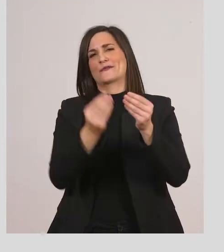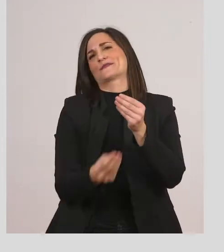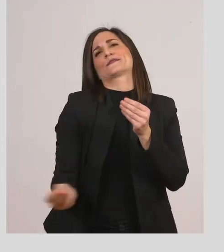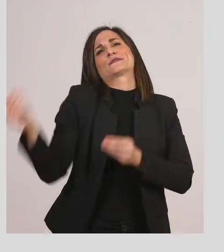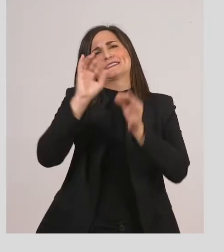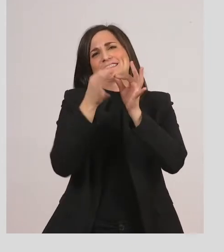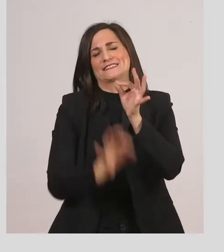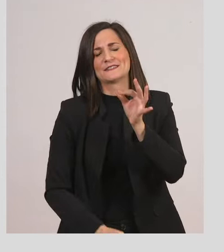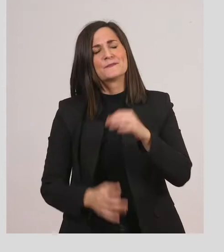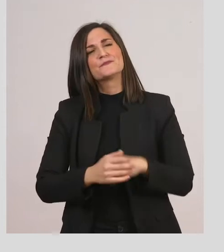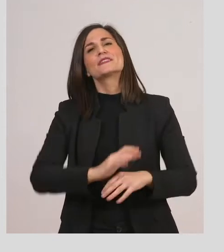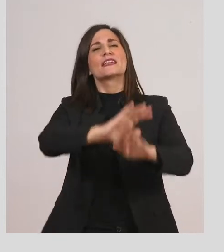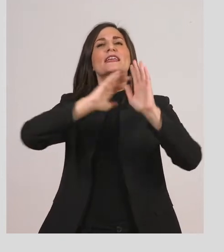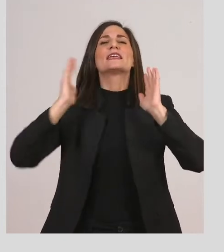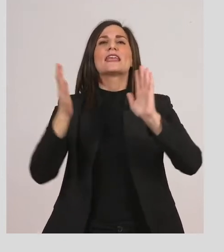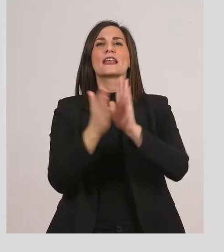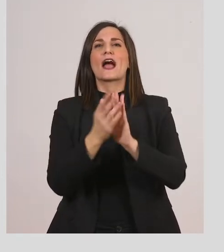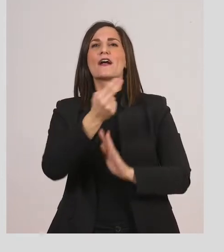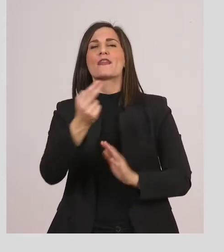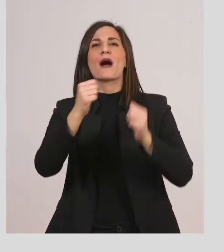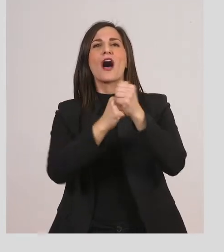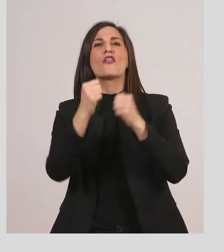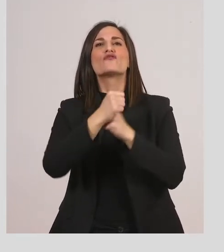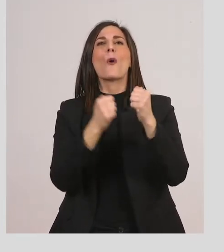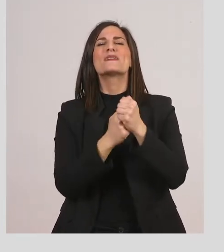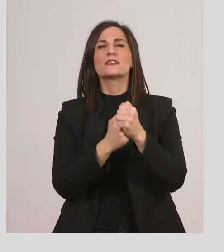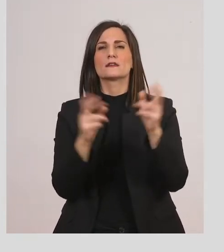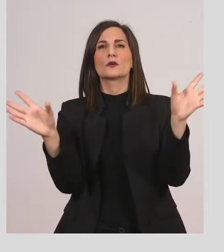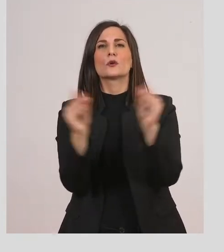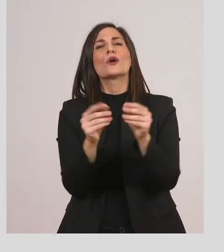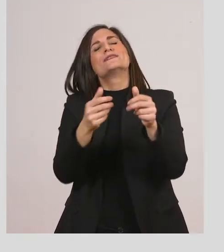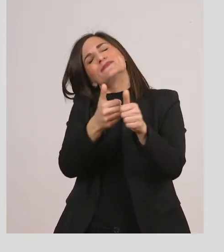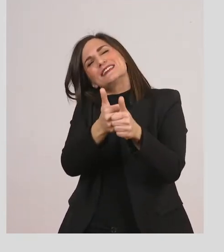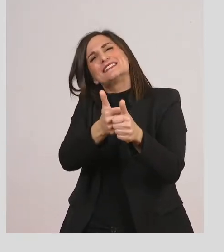Αλλά σε γενικές γραμμές ας δούμε λίγο και τη δομή. Ποια είναι η σειρά δηλαδή σε ένα επιχείρημα.